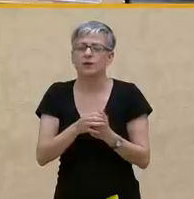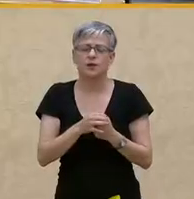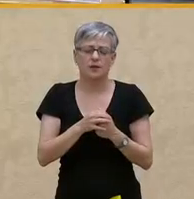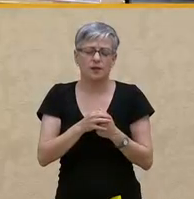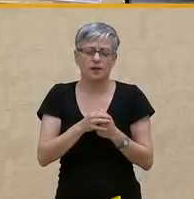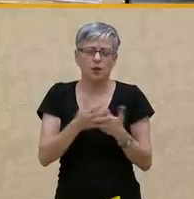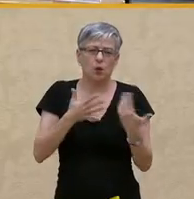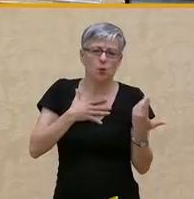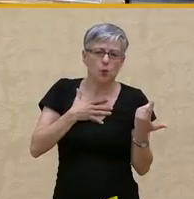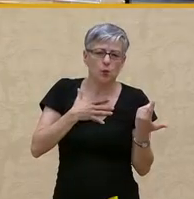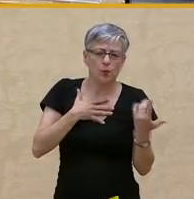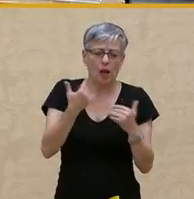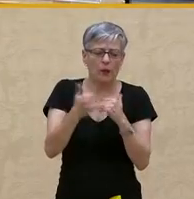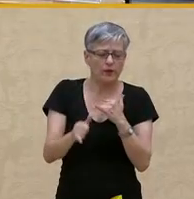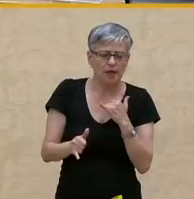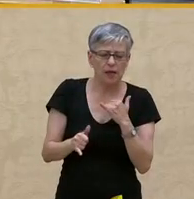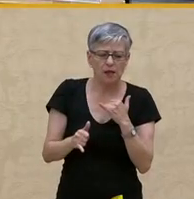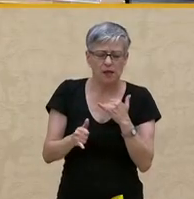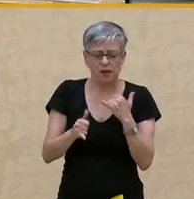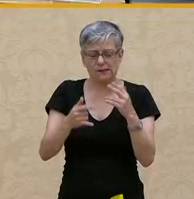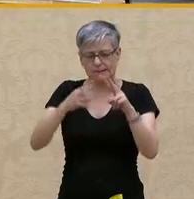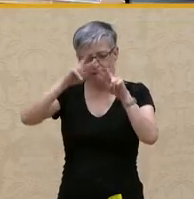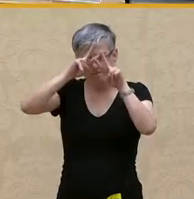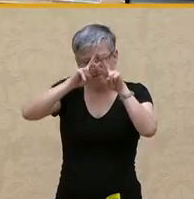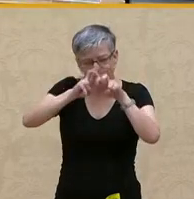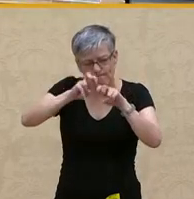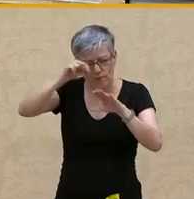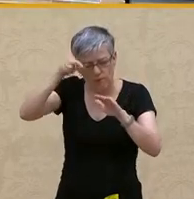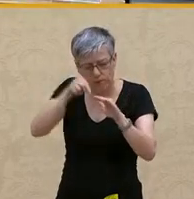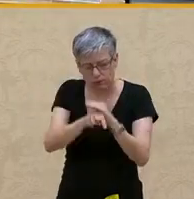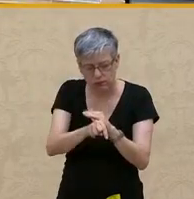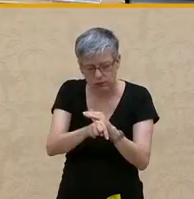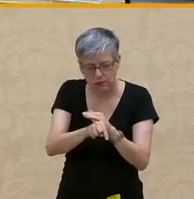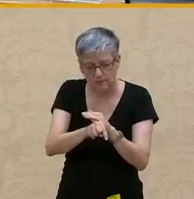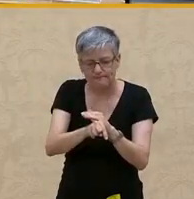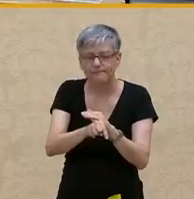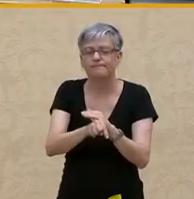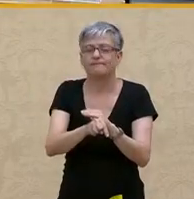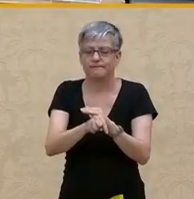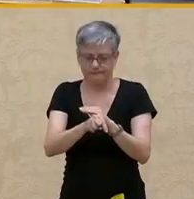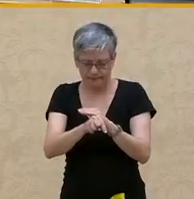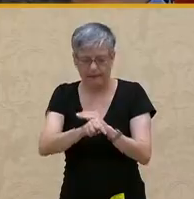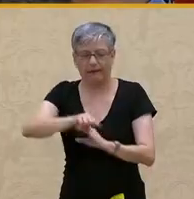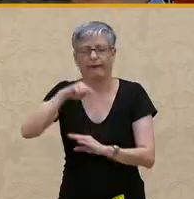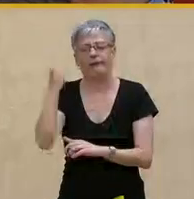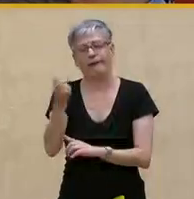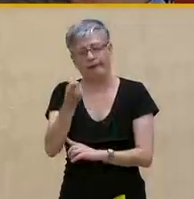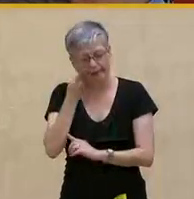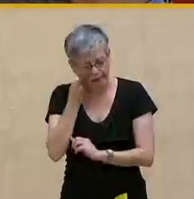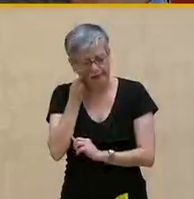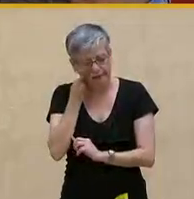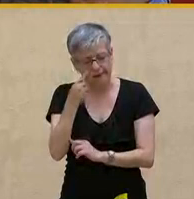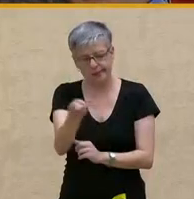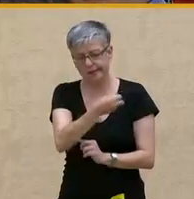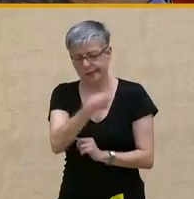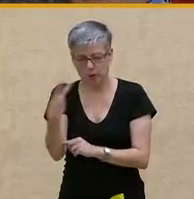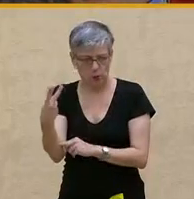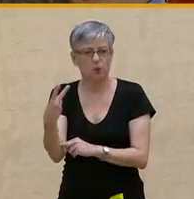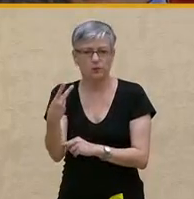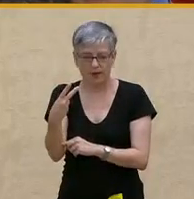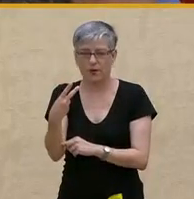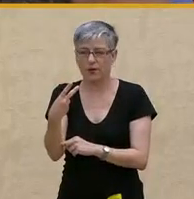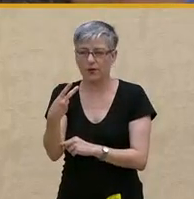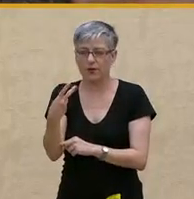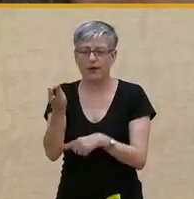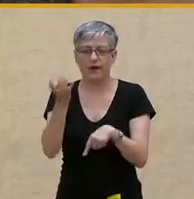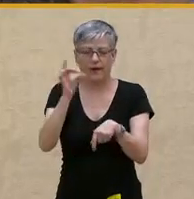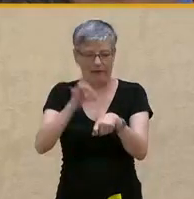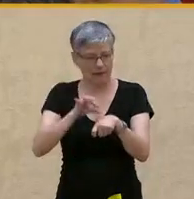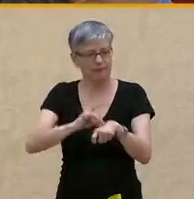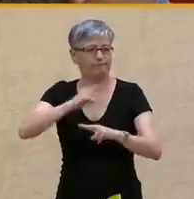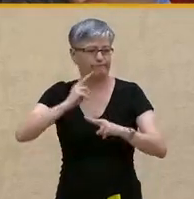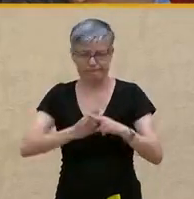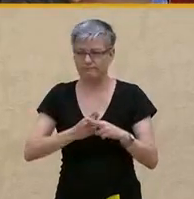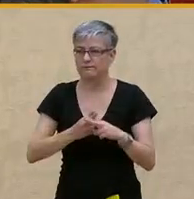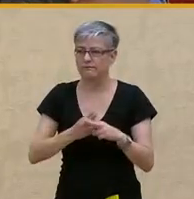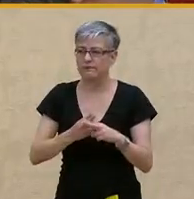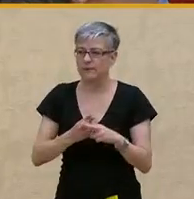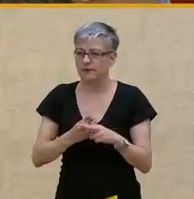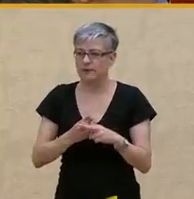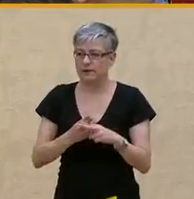me hicieron una revisión profunda, y ya es cuando me detectaron y me diagnosticaron el